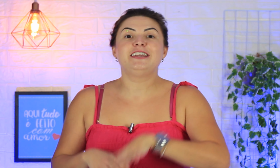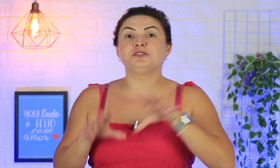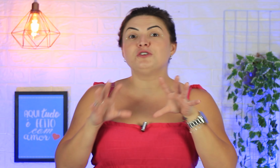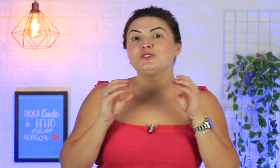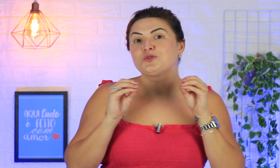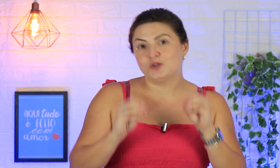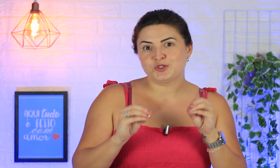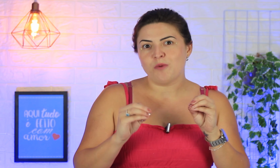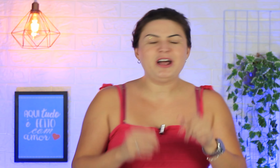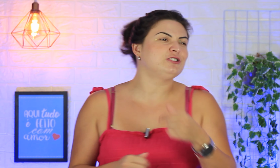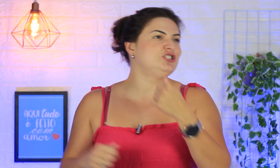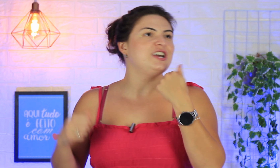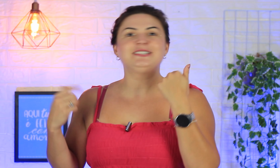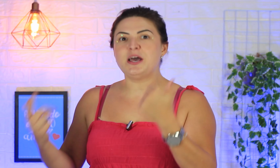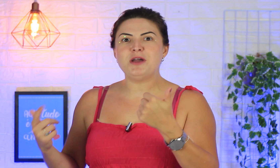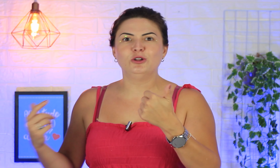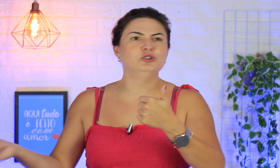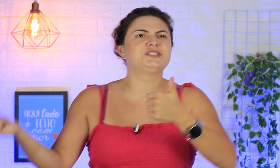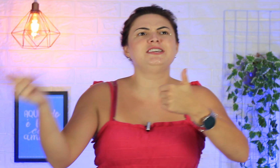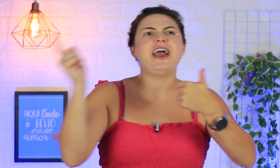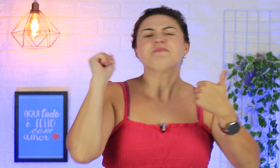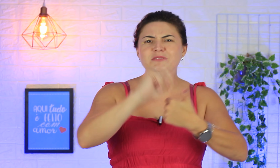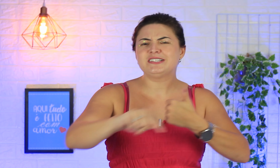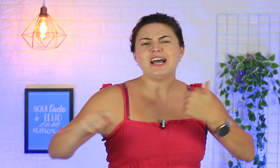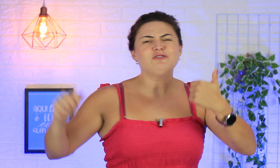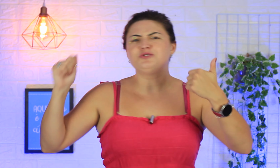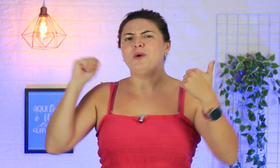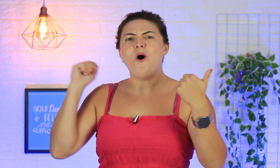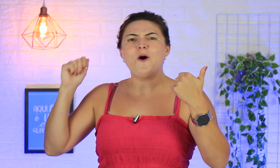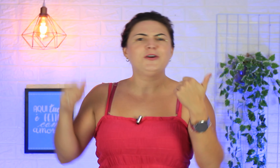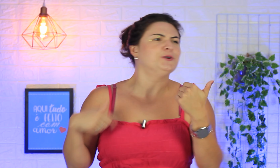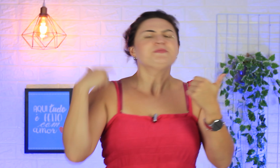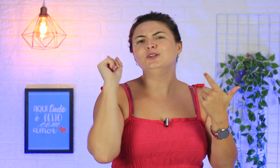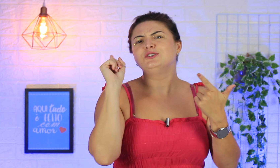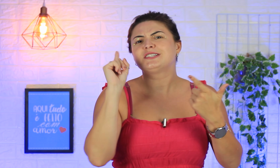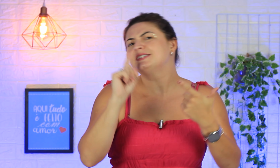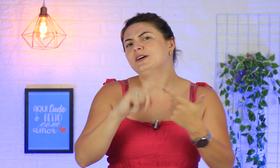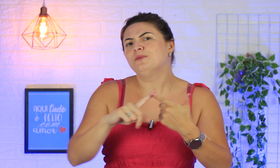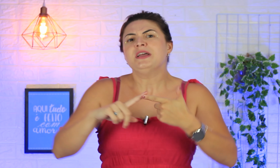dentro do nosso curso completo A gente recebe alunos que é comissário de bordo alunos que são